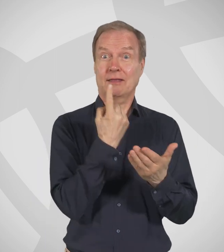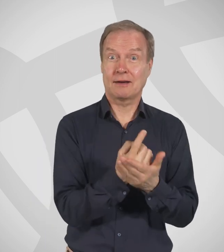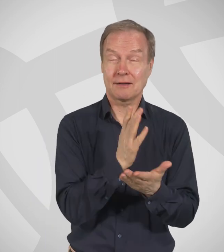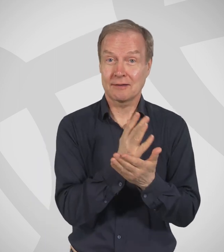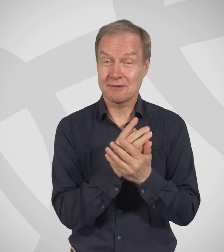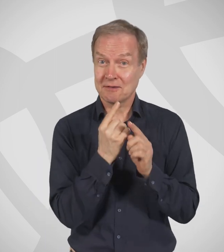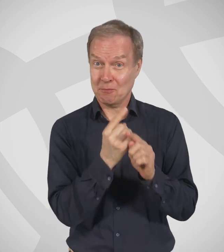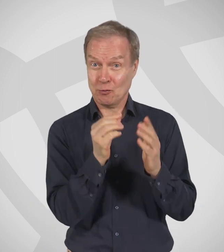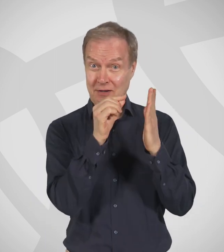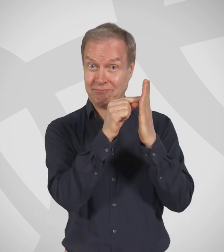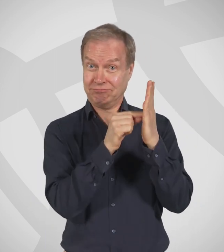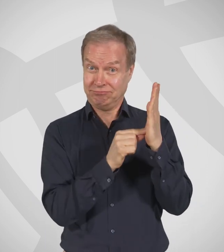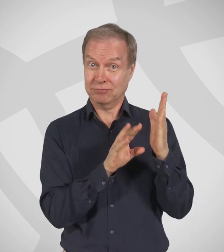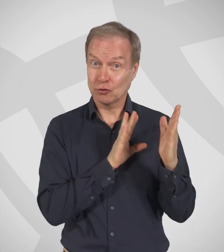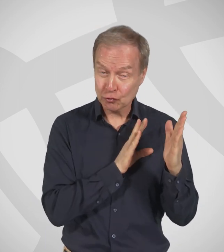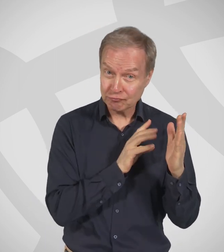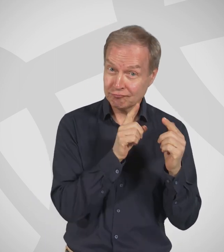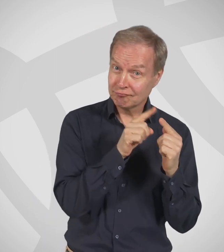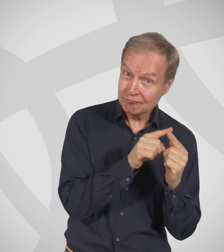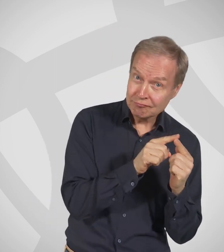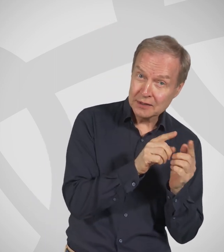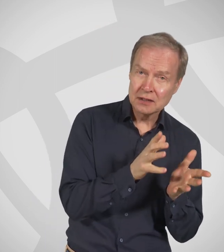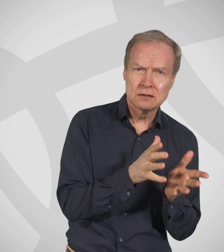tärkeää tavoitetta.